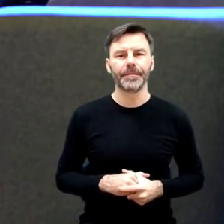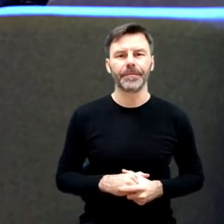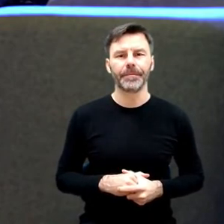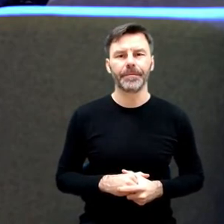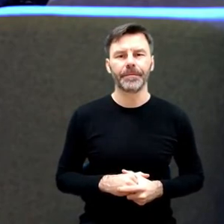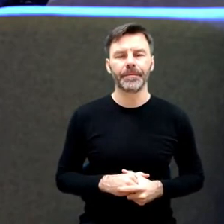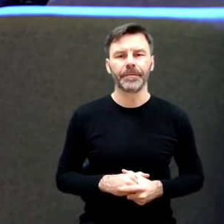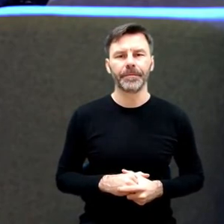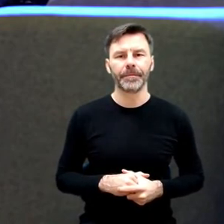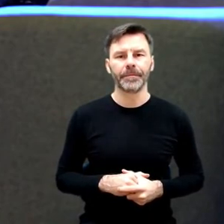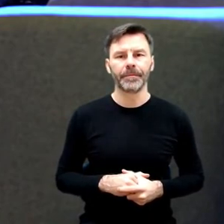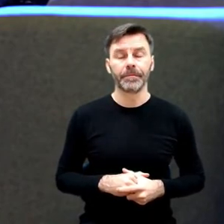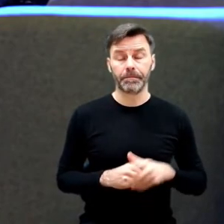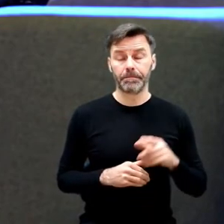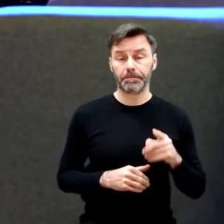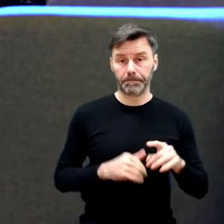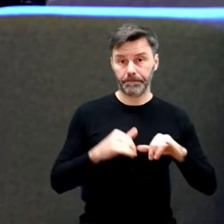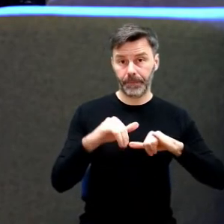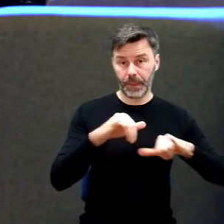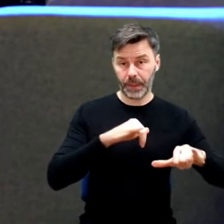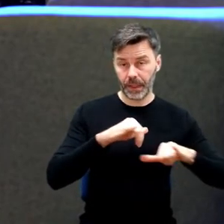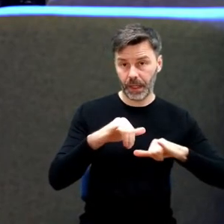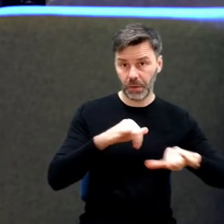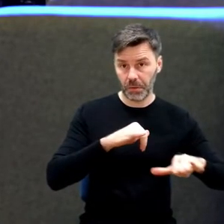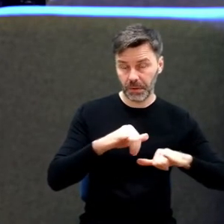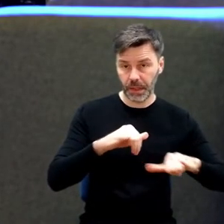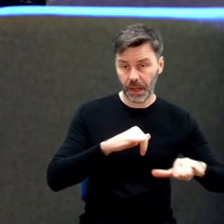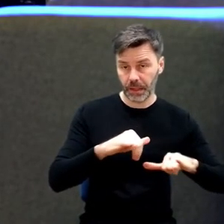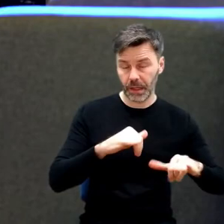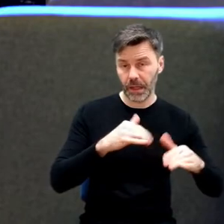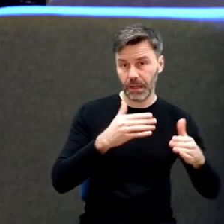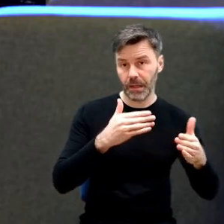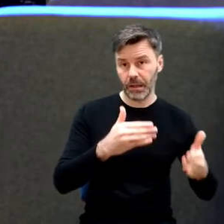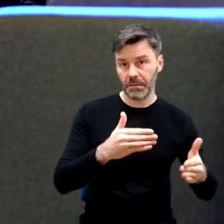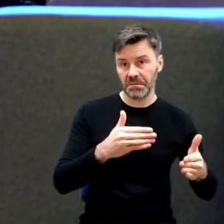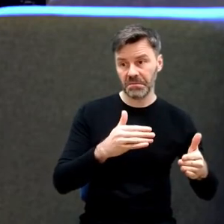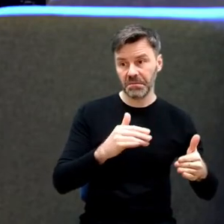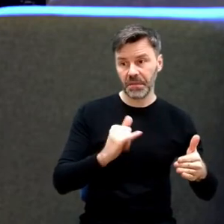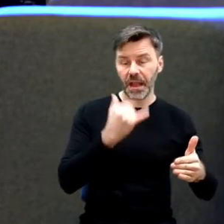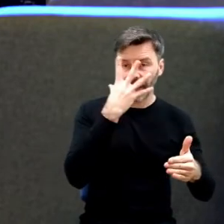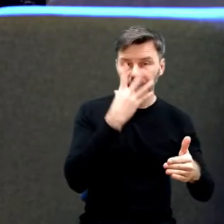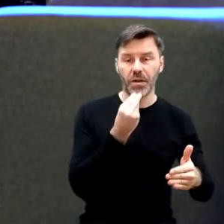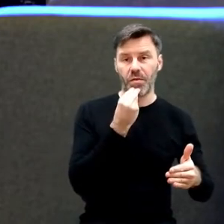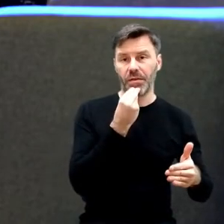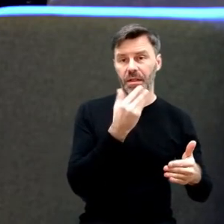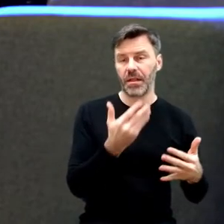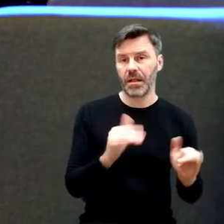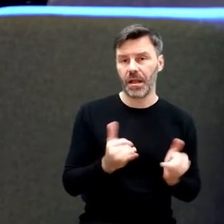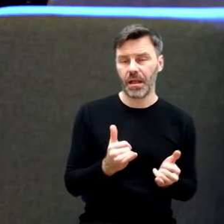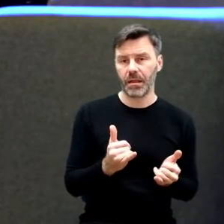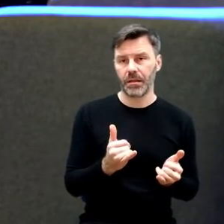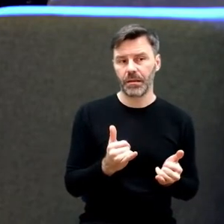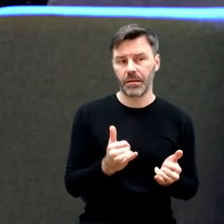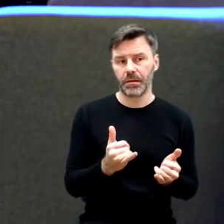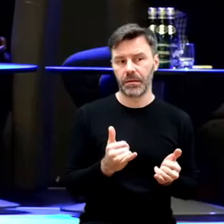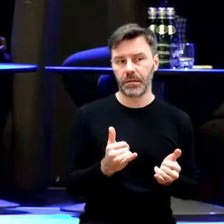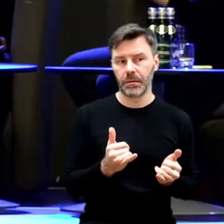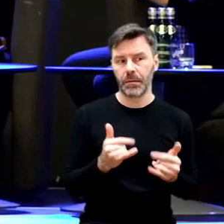Czy to jest tak... Jaka skala w ogóle jest, tak? Czy to jest tak, że no dobrze, coś możemy poadministrować lepiej lub gorzej,